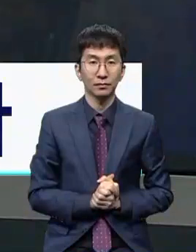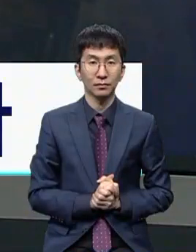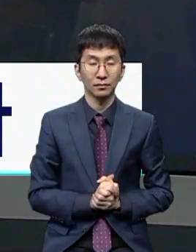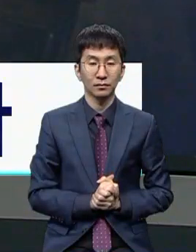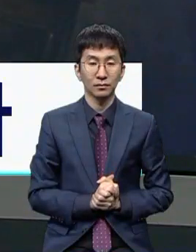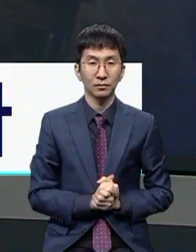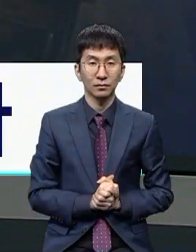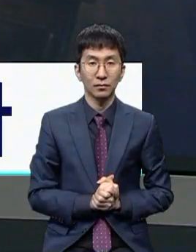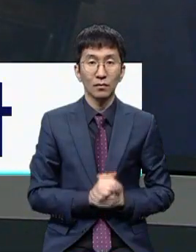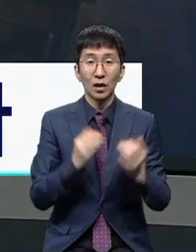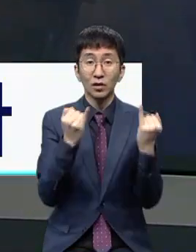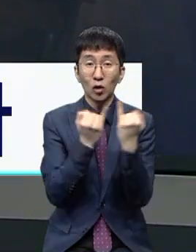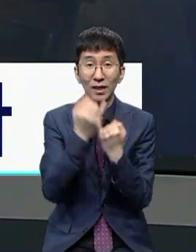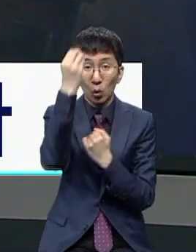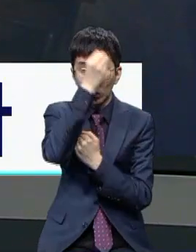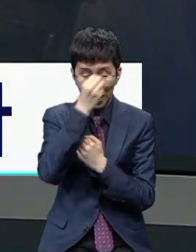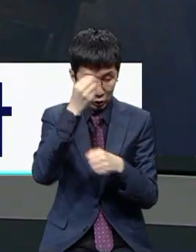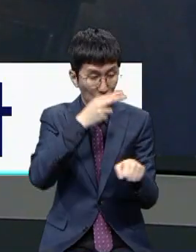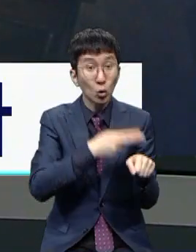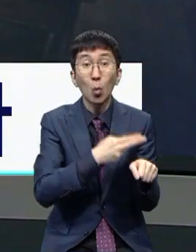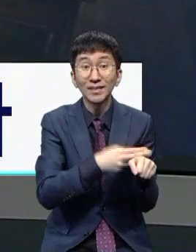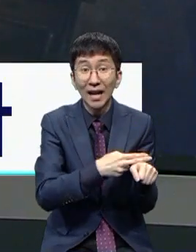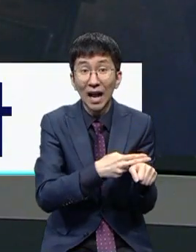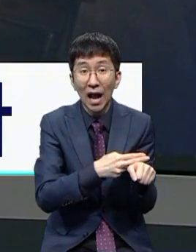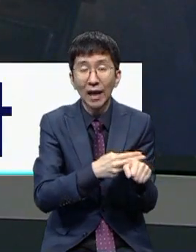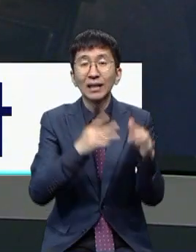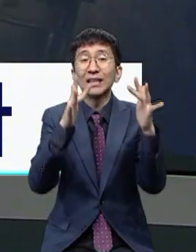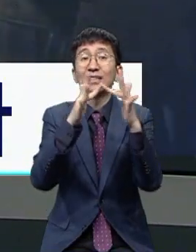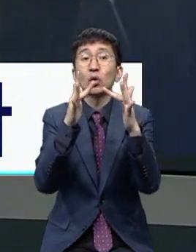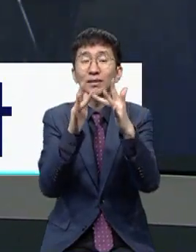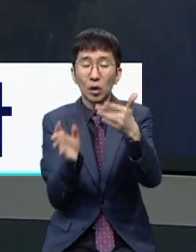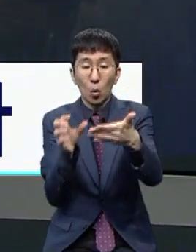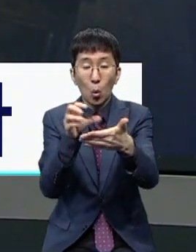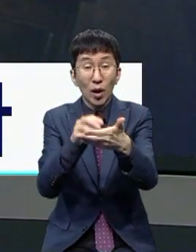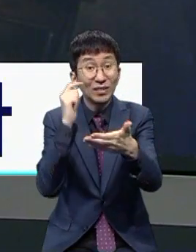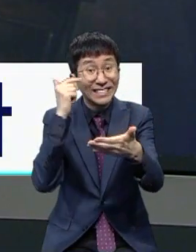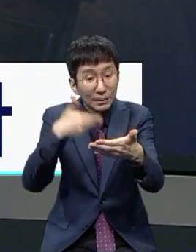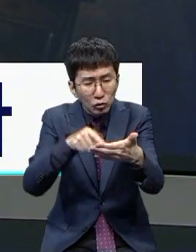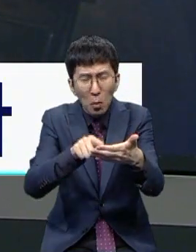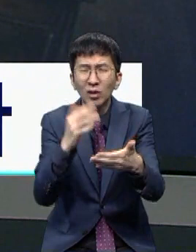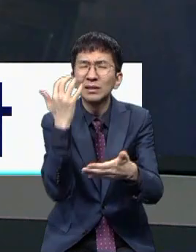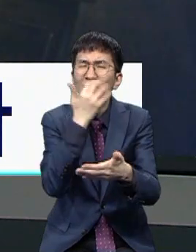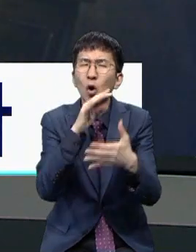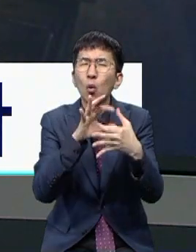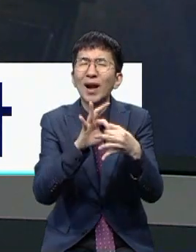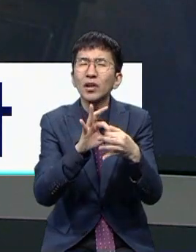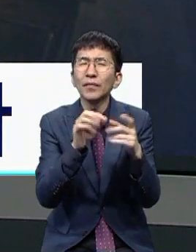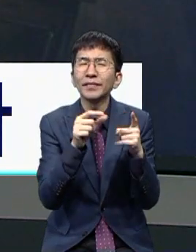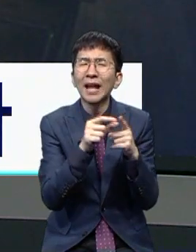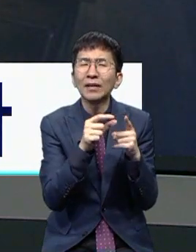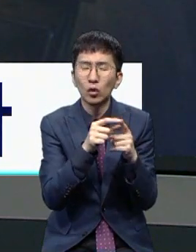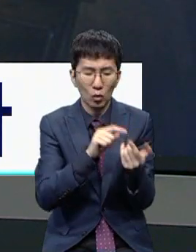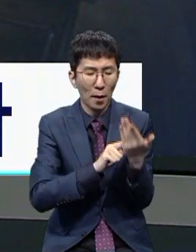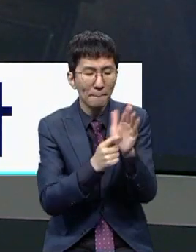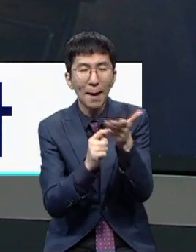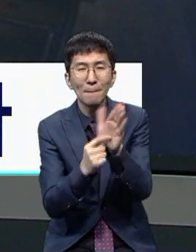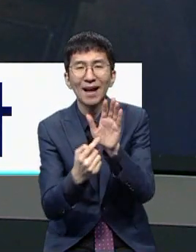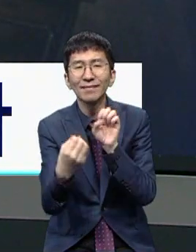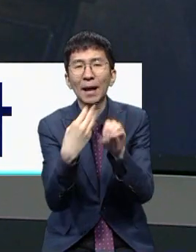(앵커) 한 여고 교사가 포털 사이트에 올라온 질문에 성적 표현이 담긴 답글을 올린 게 알려져 논란이 되고 있습니다.